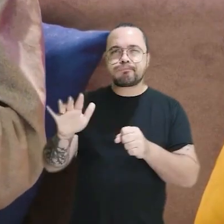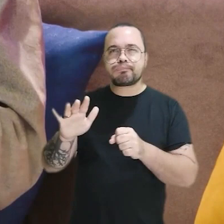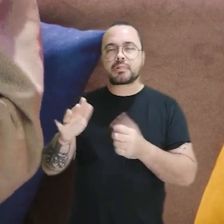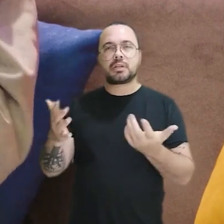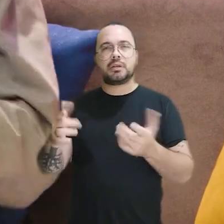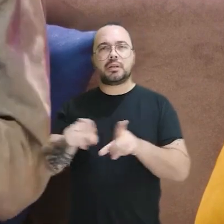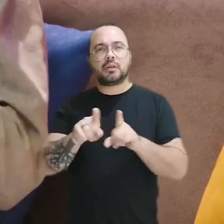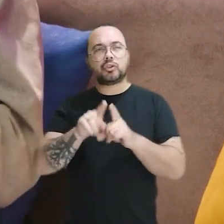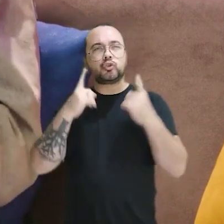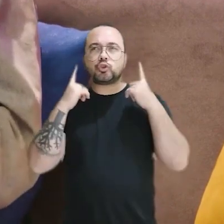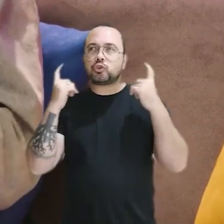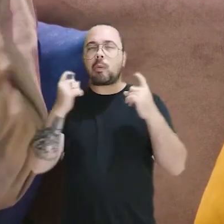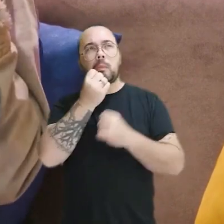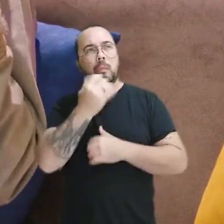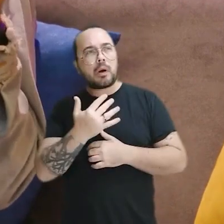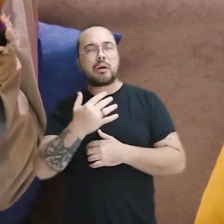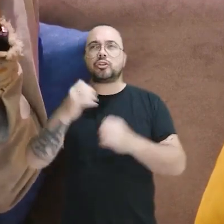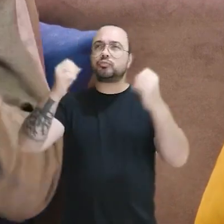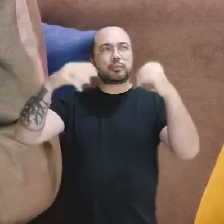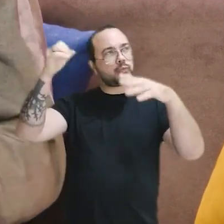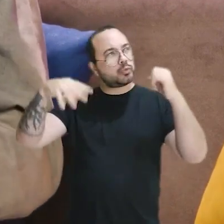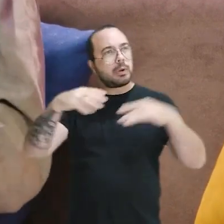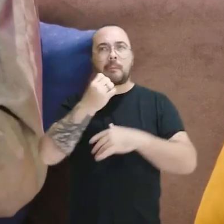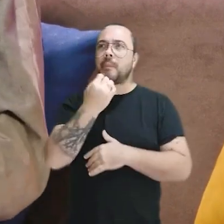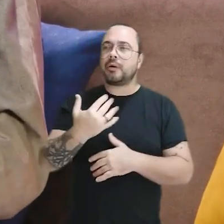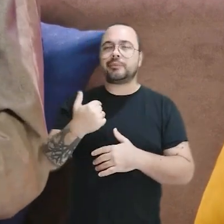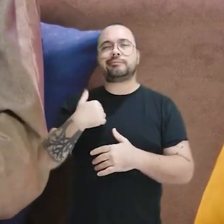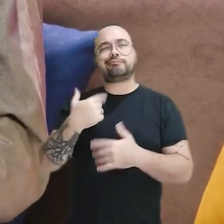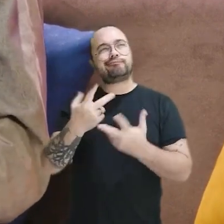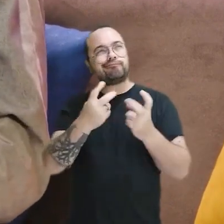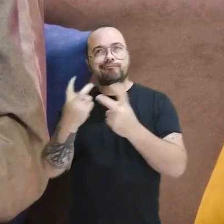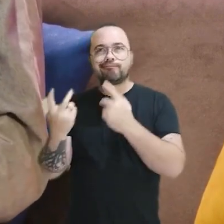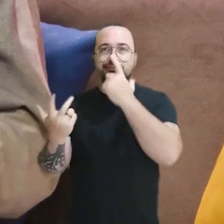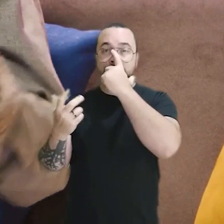Se o som vai tá bom, se a luz vai tá boa, eu me apego muito nisso. E, porra, se eu vou chegar a tempo no aeroporto.